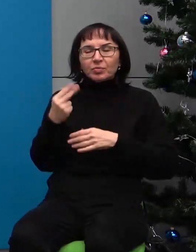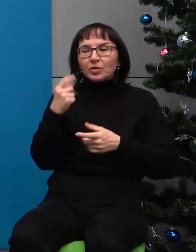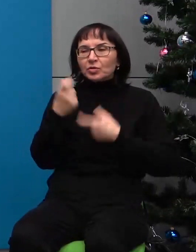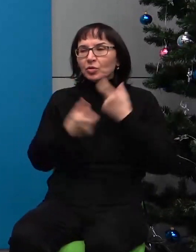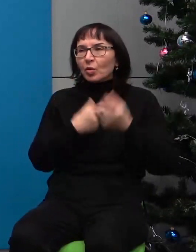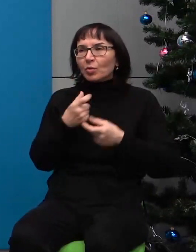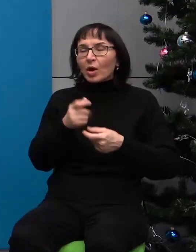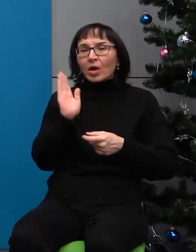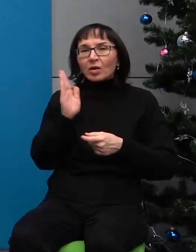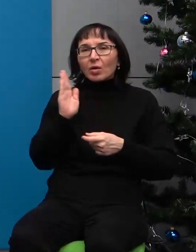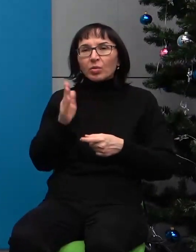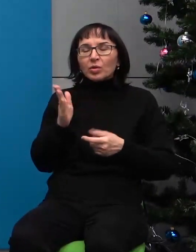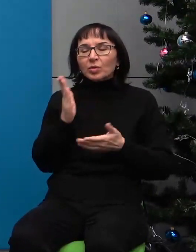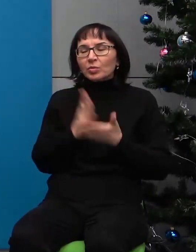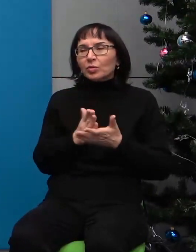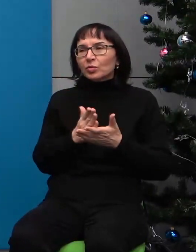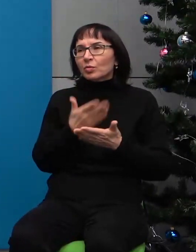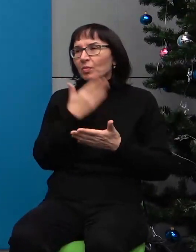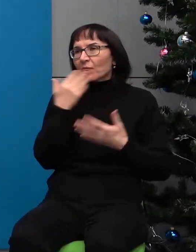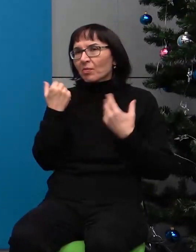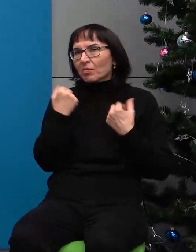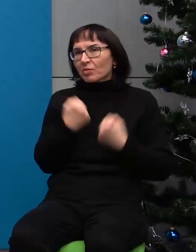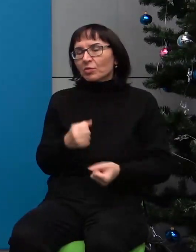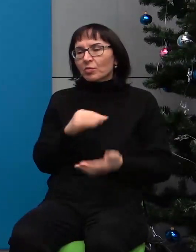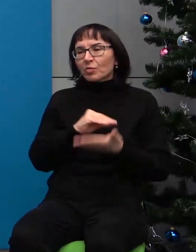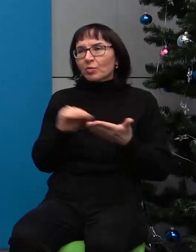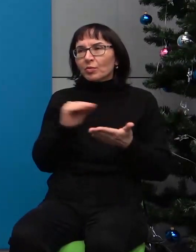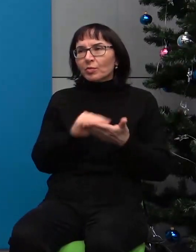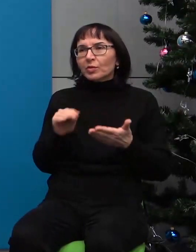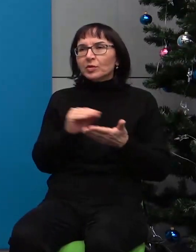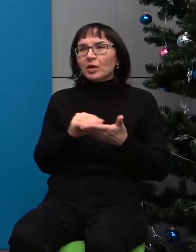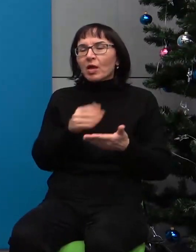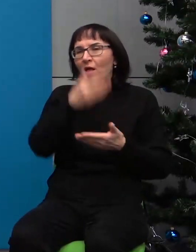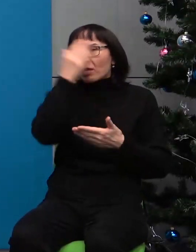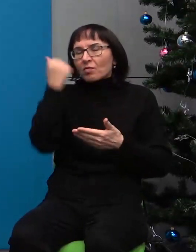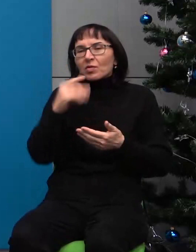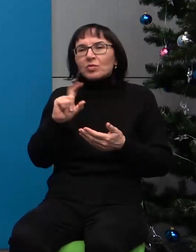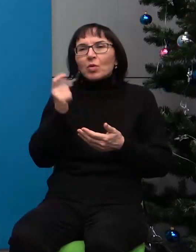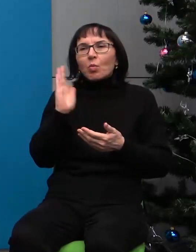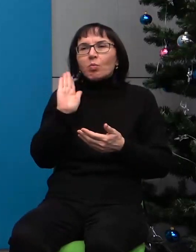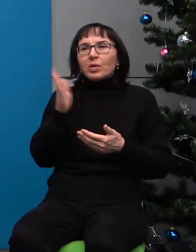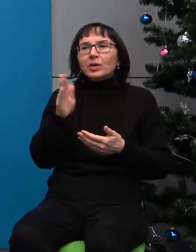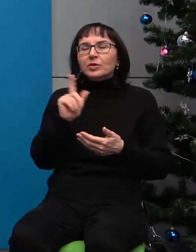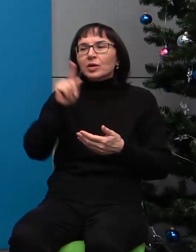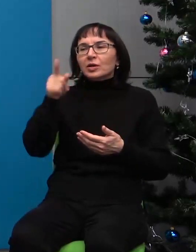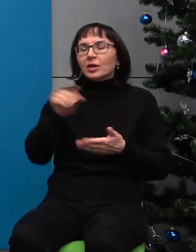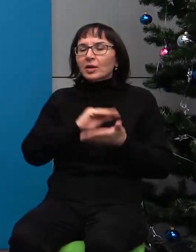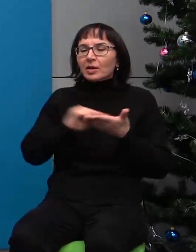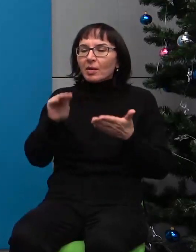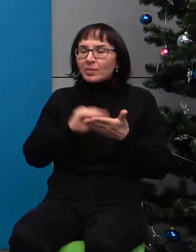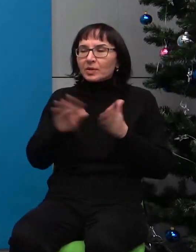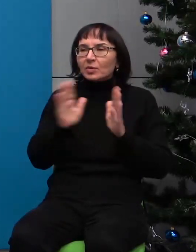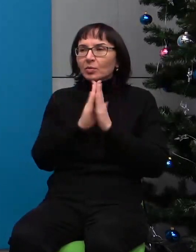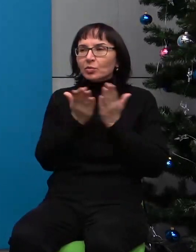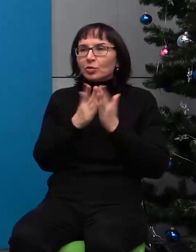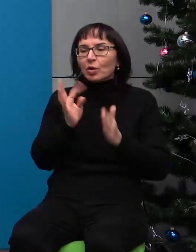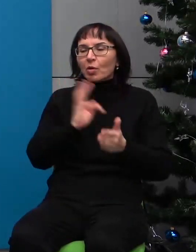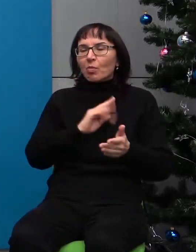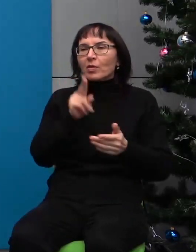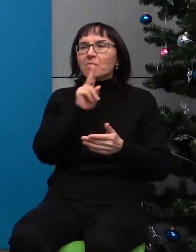Więc się spiąłem i zupełnie nie wiedziałem, co będzie dalej. W sensie, no dobra, napisałem tą książkę i moja mama ją przeczyta.